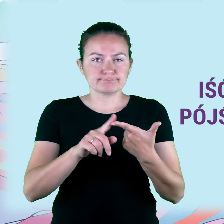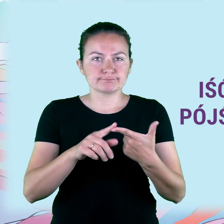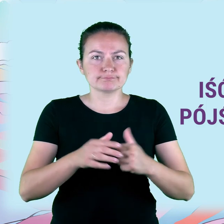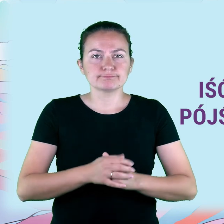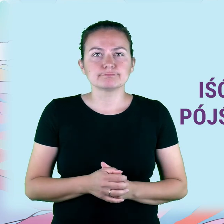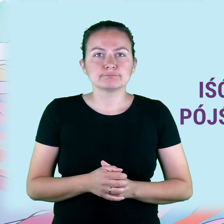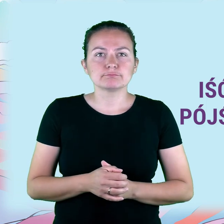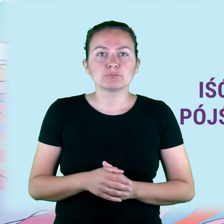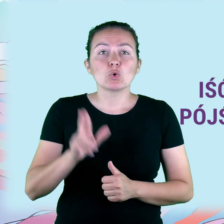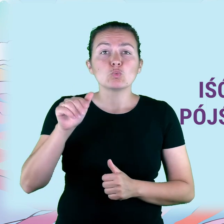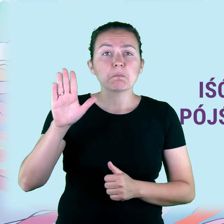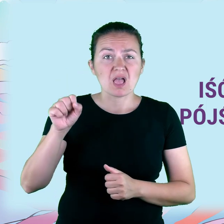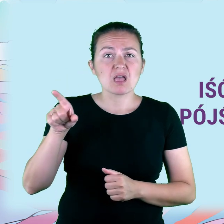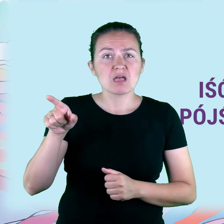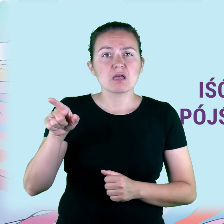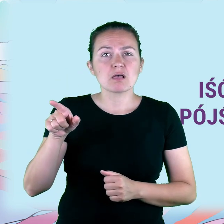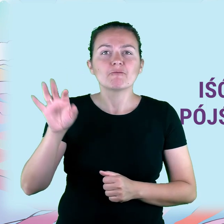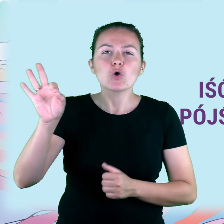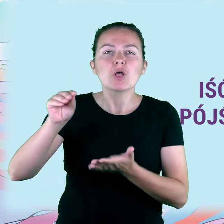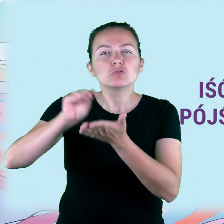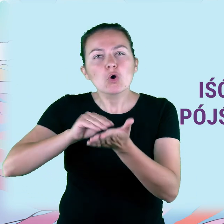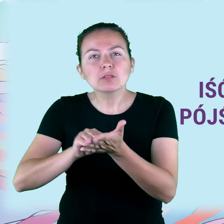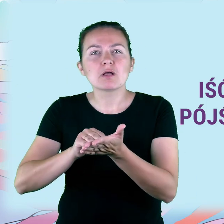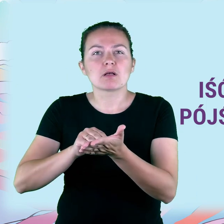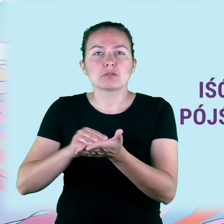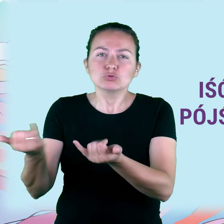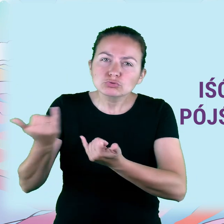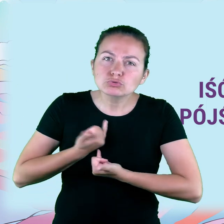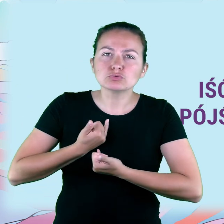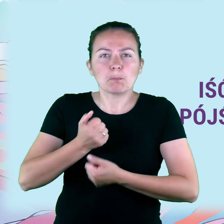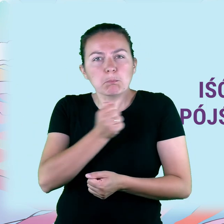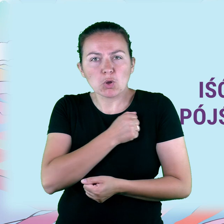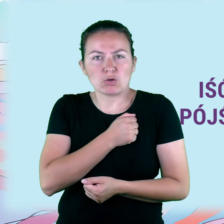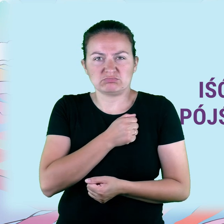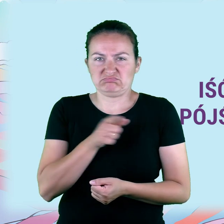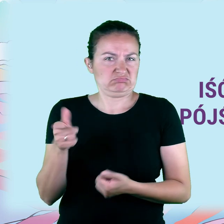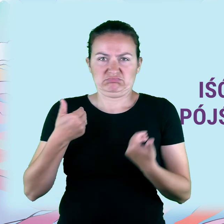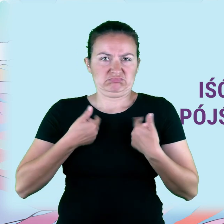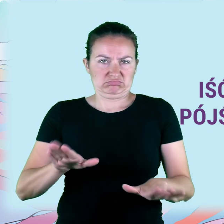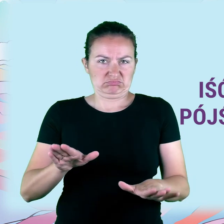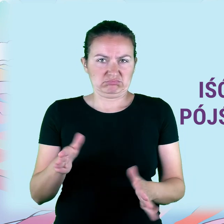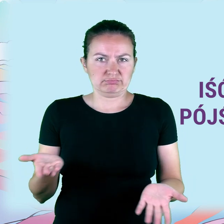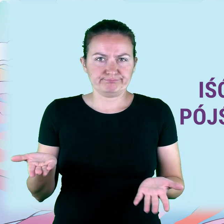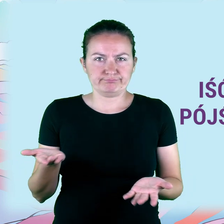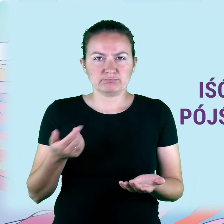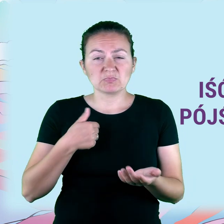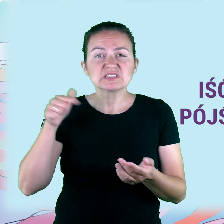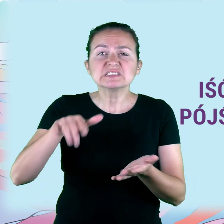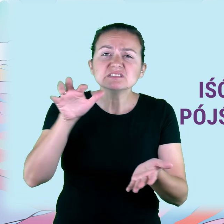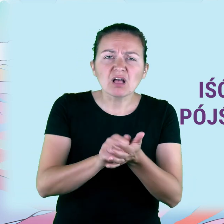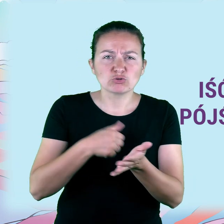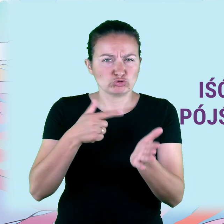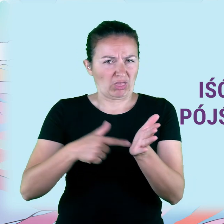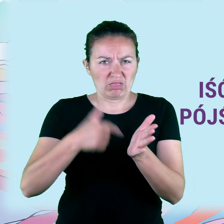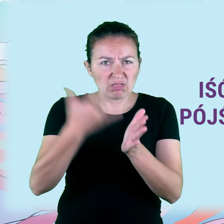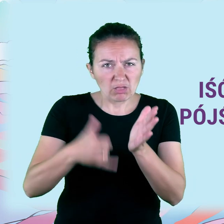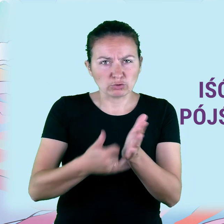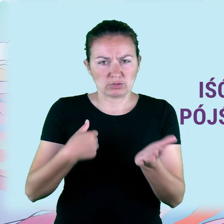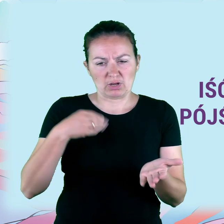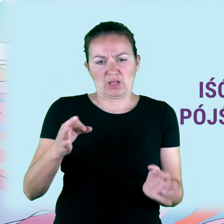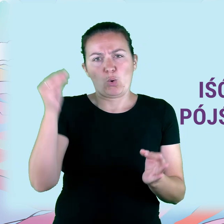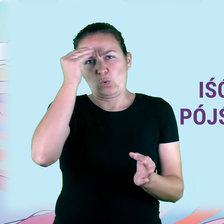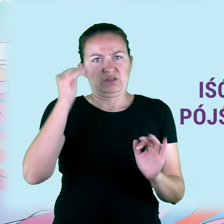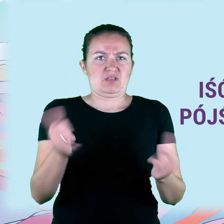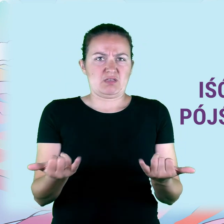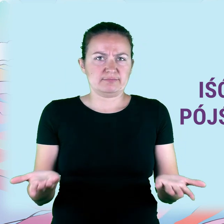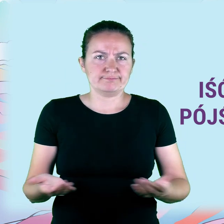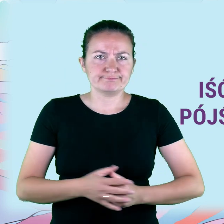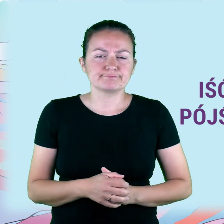2. Kuba nie chce mi iść na rękę i pożyczyć swoich notatek. Mnie często nie było na zajęciach i nie mam się z czego uczyć.